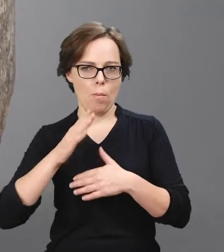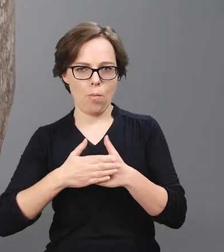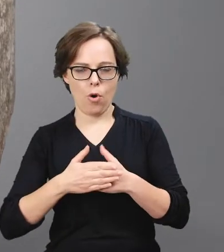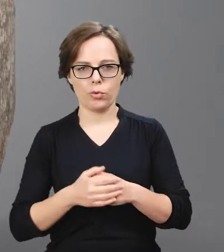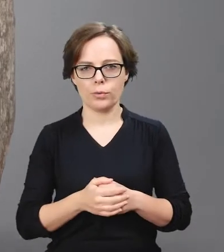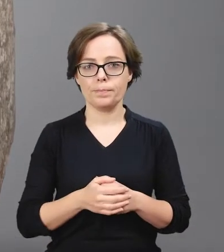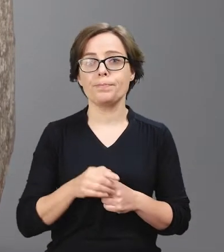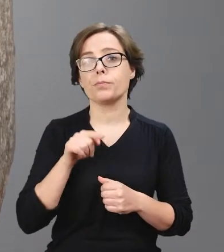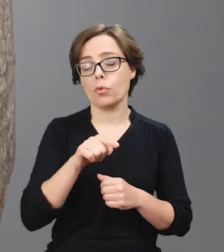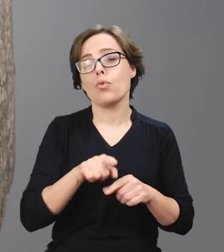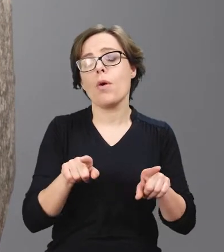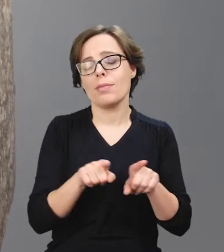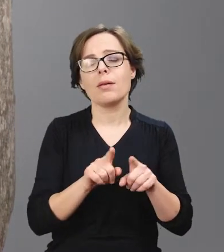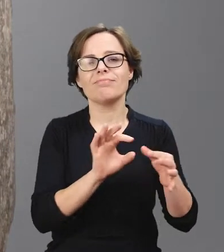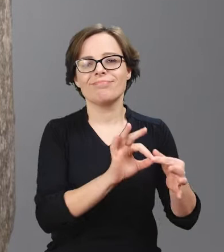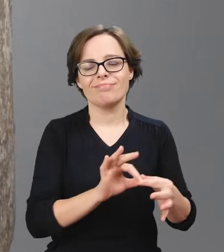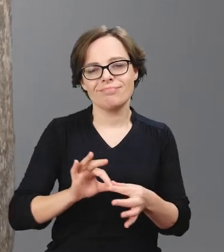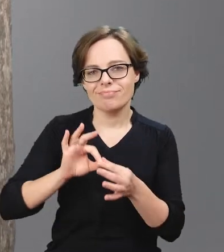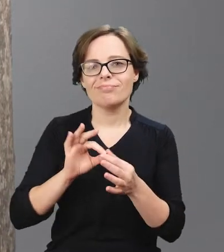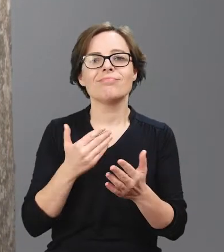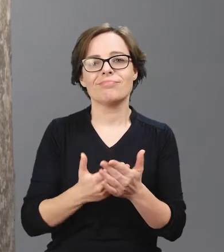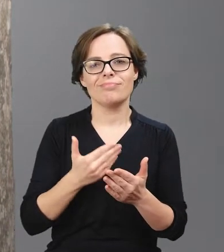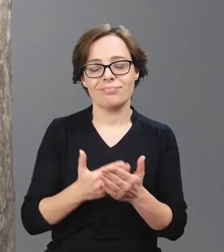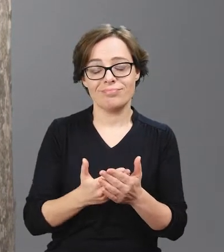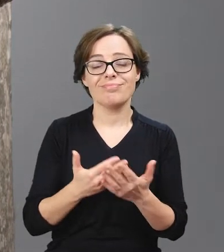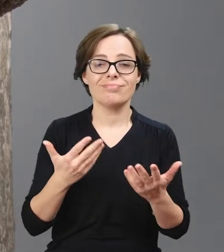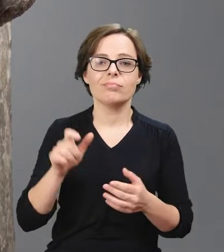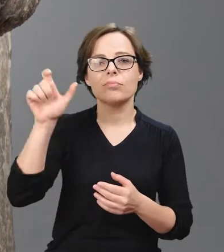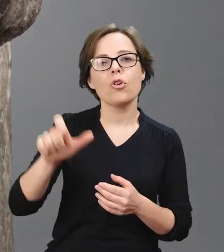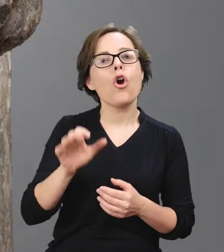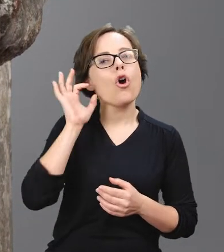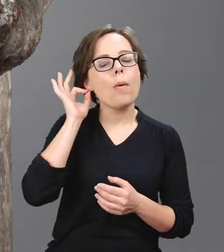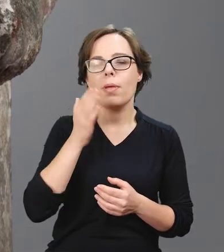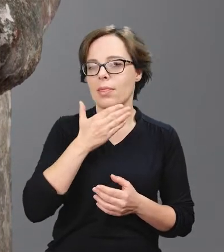Wynikało to poniekąd też z braku praw obywatelskich.